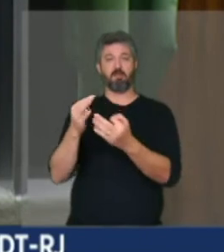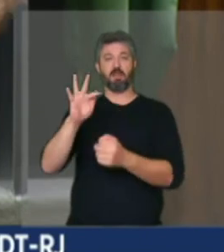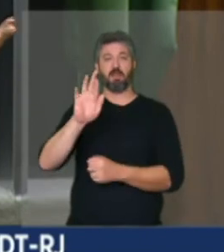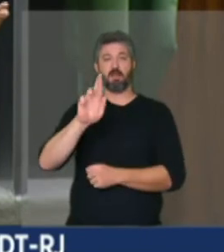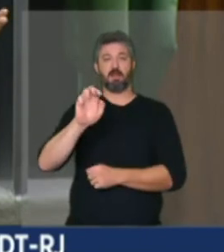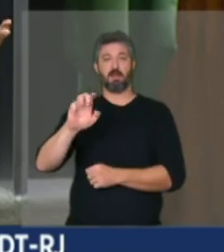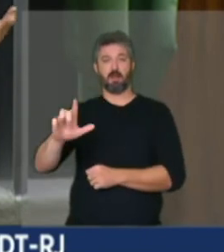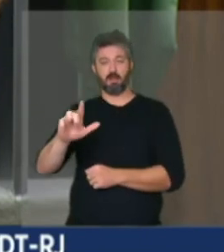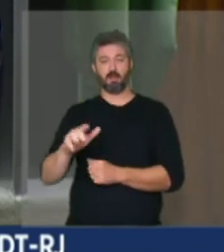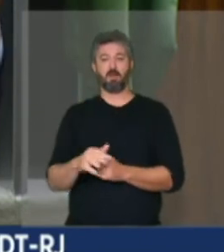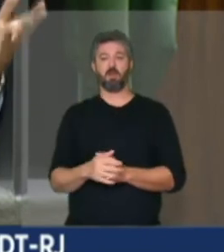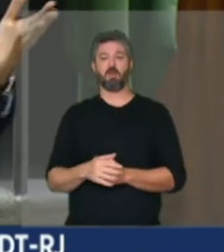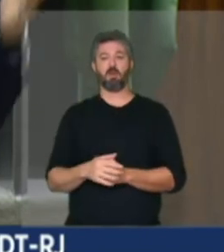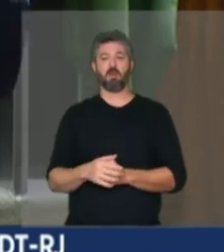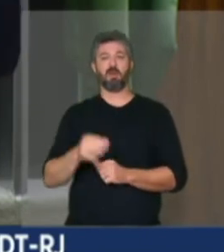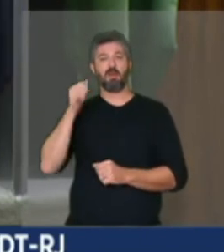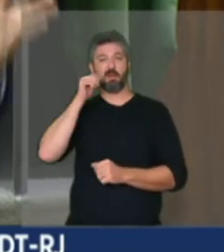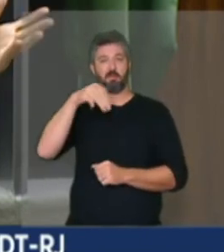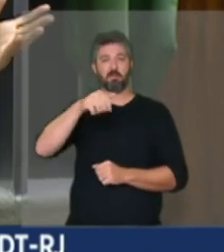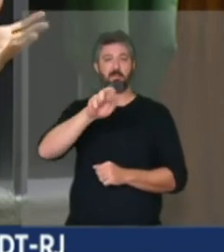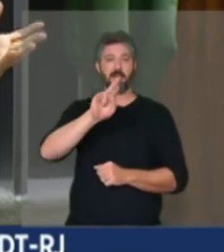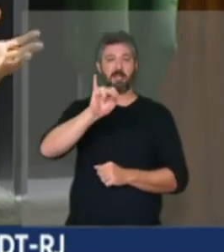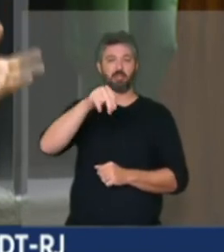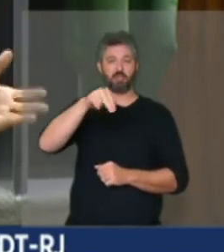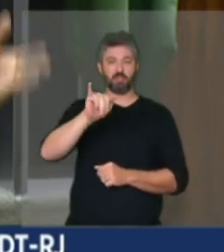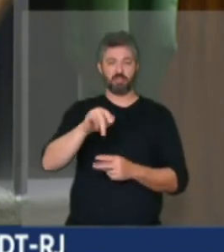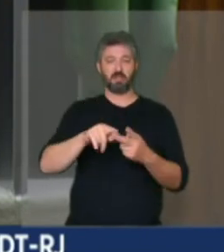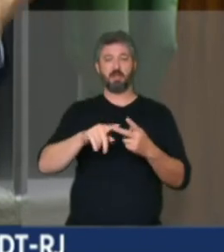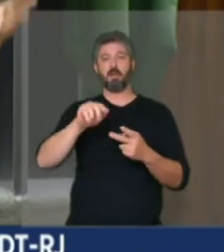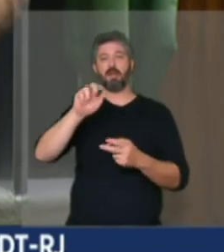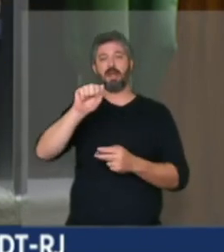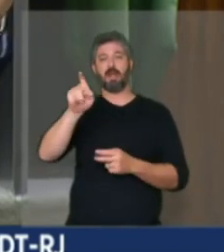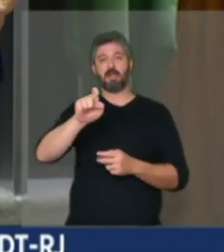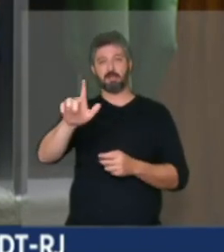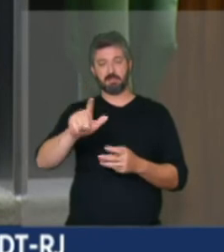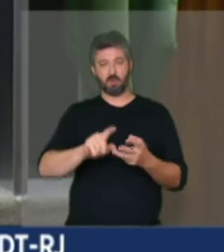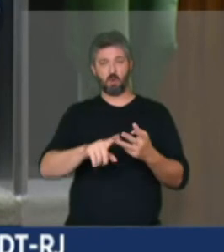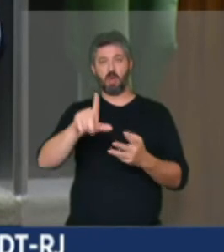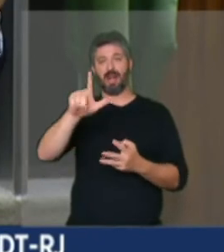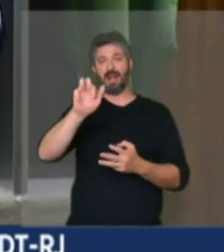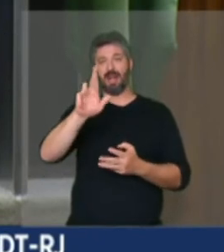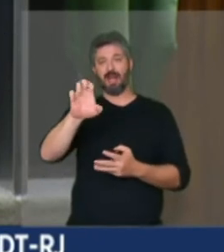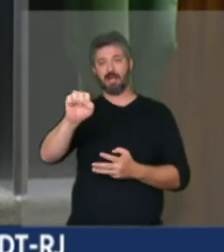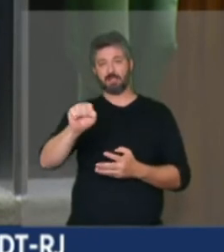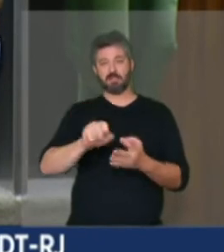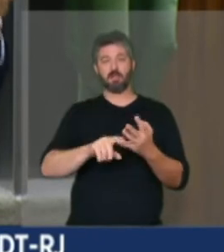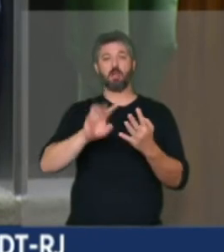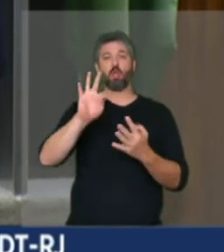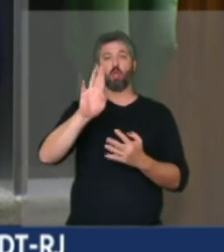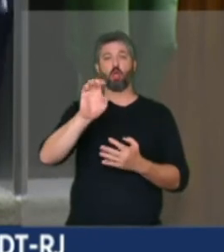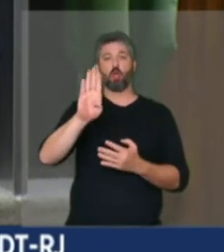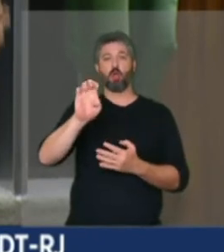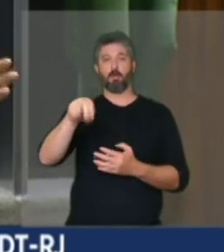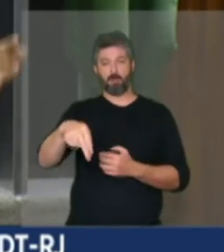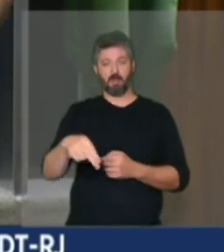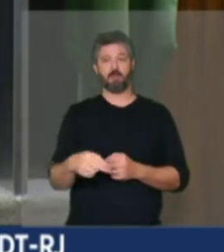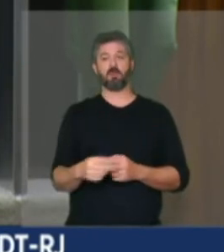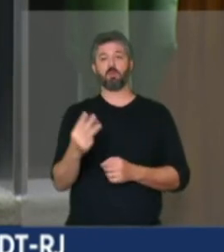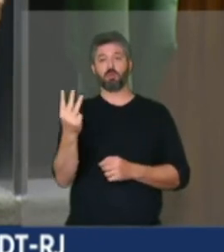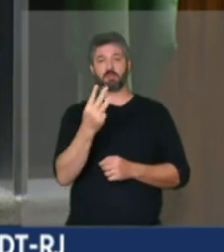HOMENAGEIO A MARTINE AO AXEL GRAEL PREFEITO, O LARS E AO TORBEN. PARABÉNS AOS TRÊS, É FAMÍLIA GRAEL, QUE TEM TRADIÇÃO NO ESPORTE COMO